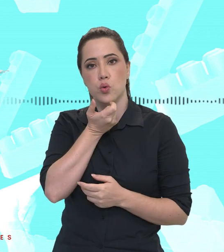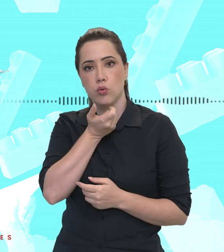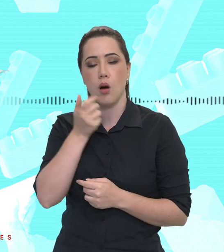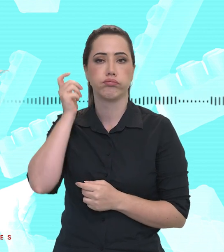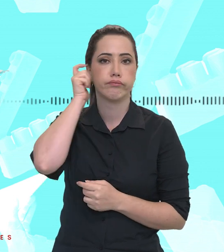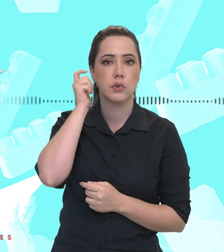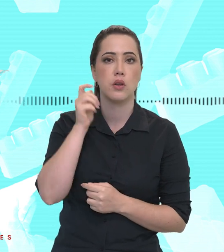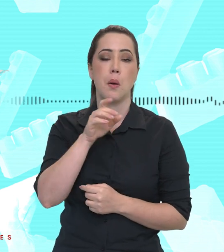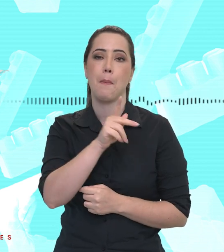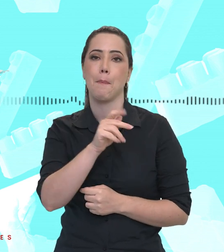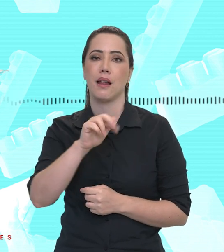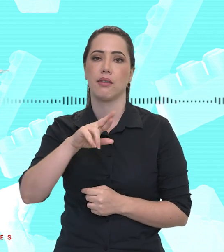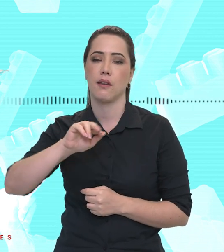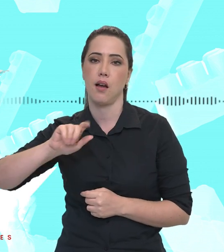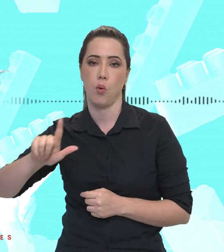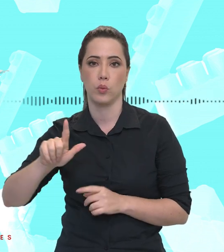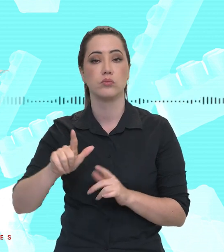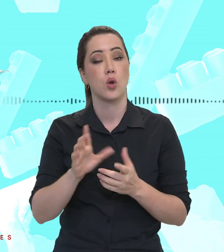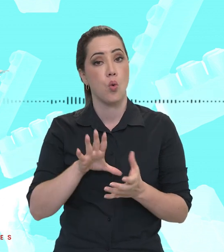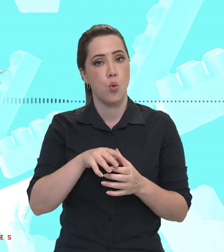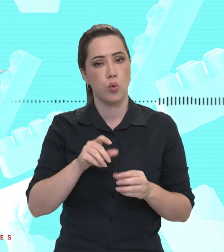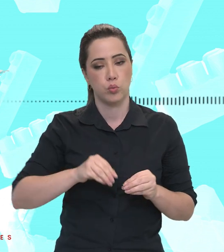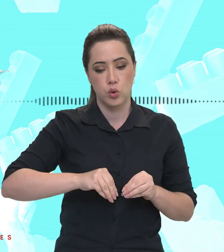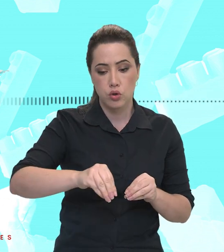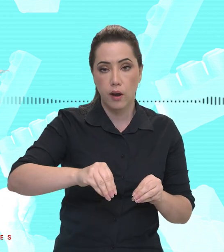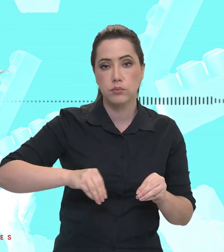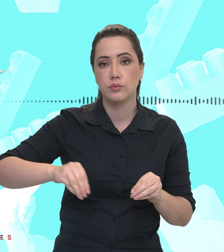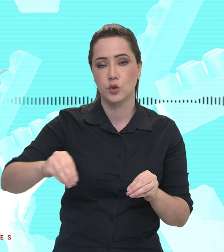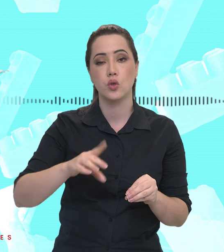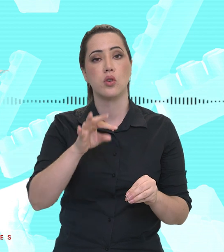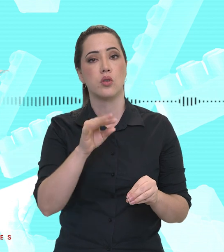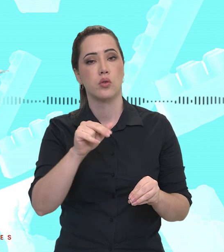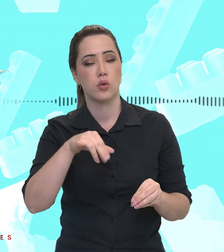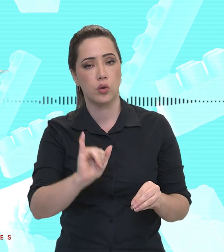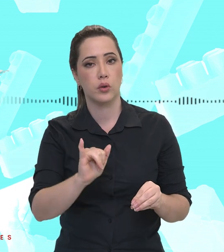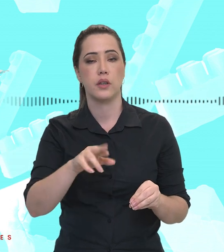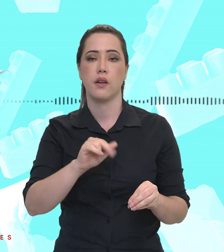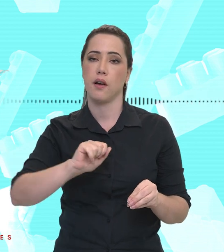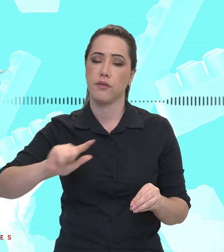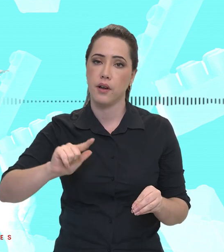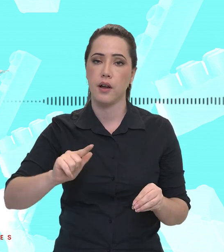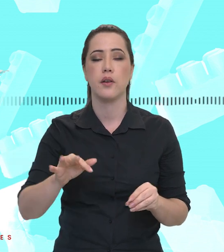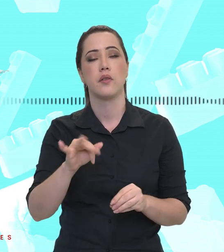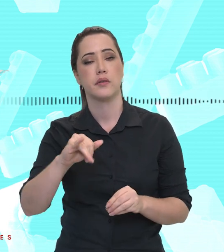e identidade sonora são de José Maria, o Pardal. Na operação de áudio, Toni Godoy, Rafael Thomaz, Fabio Luiz e Rafael Espindola.